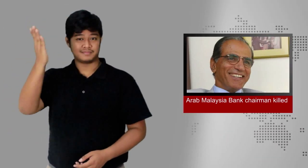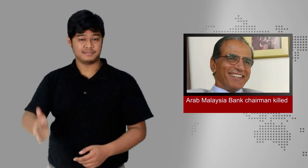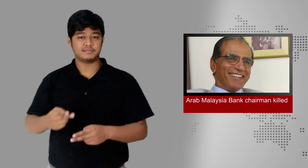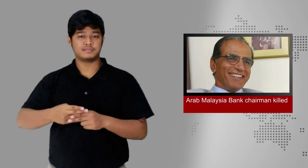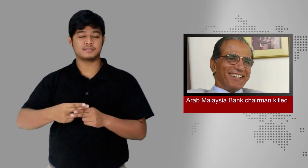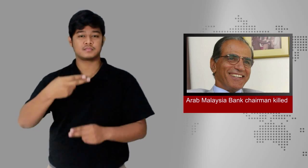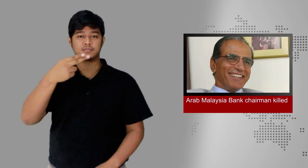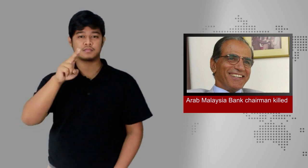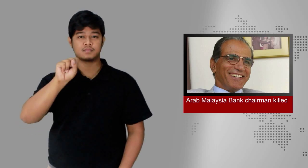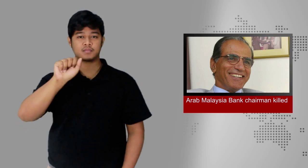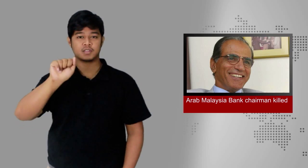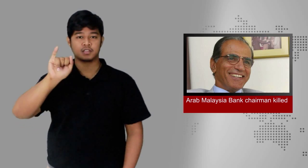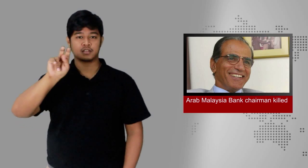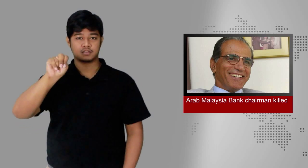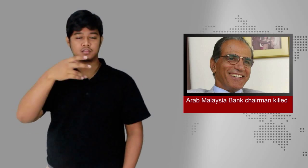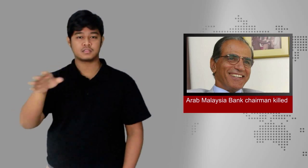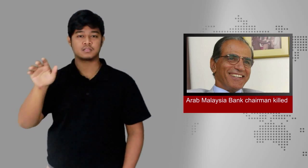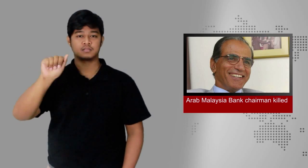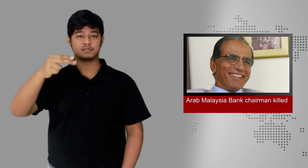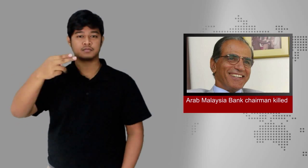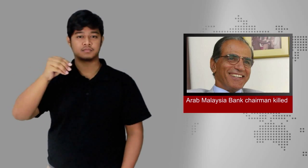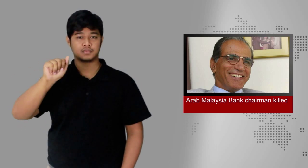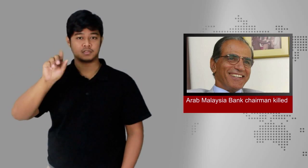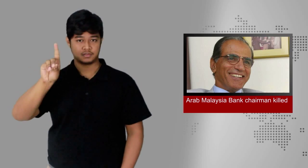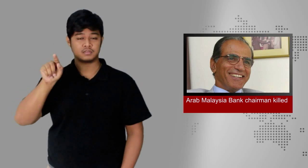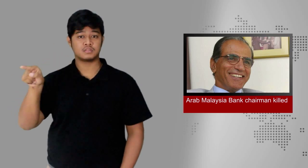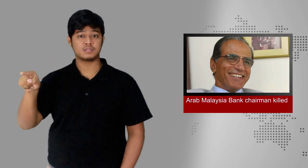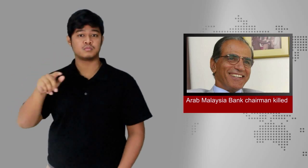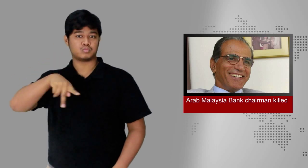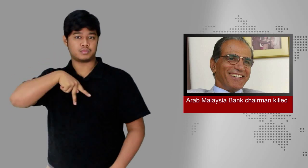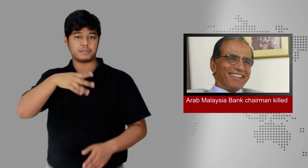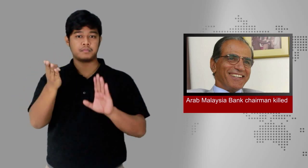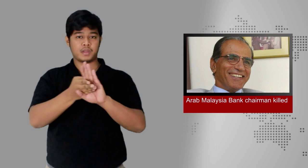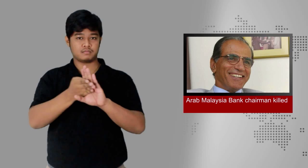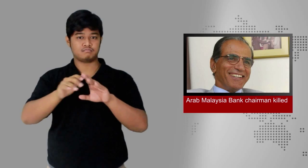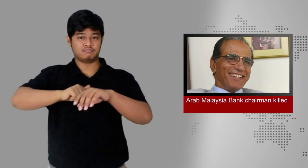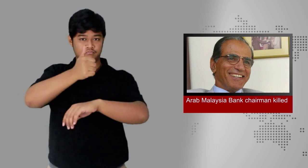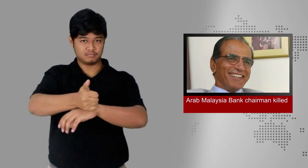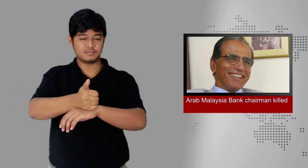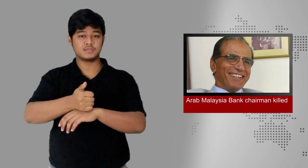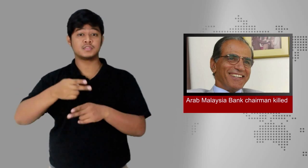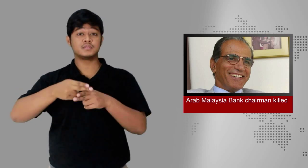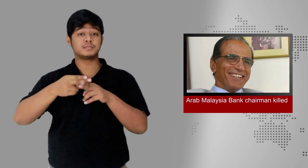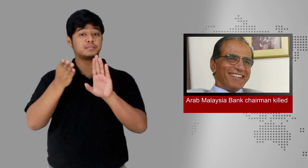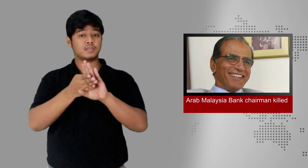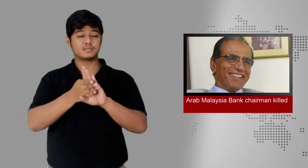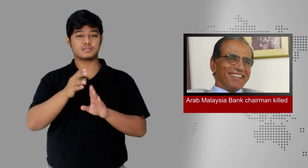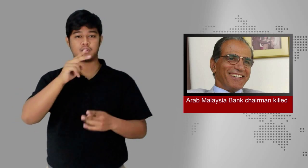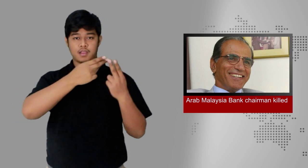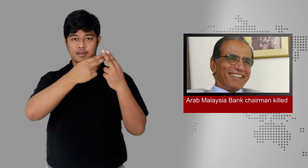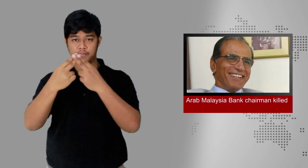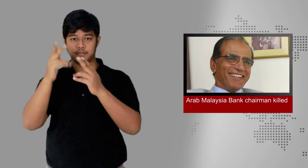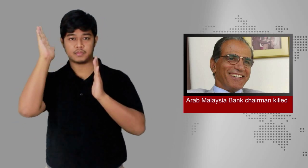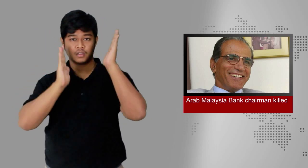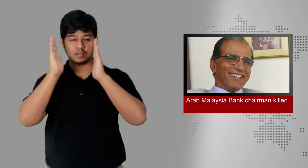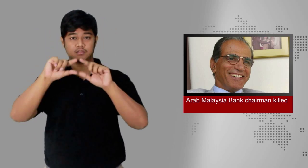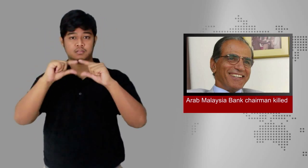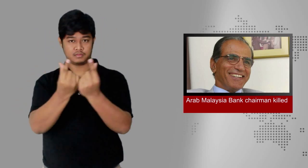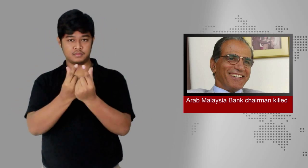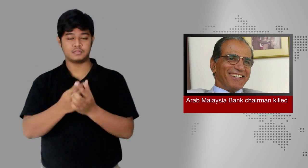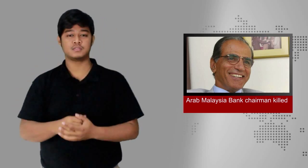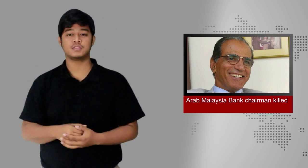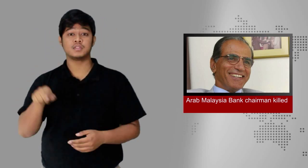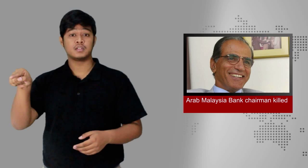Pihak penubuh bank Arab-Malaysia, Hussain Ahmad.